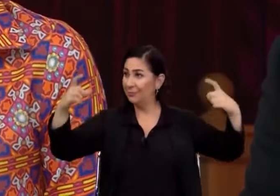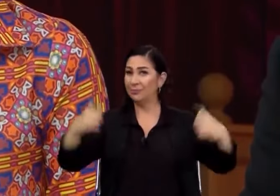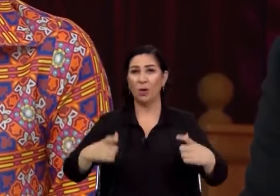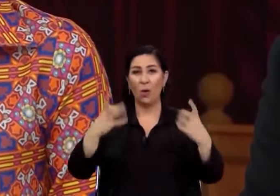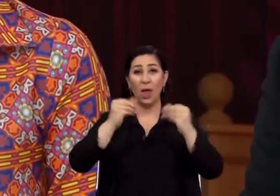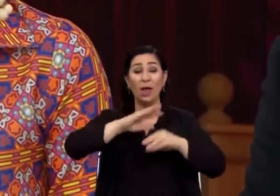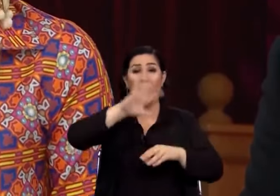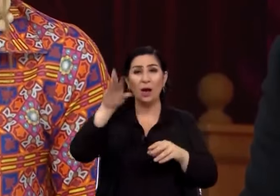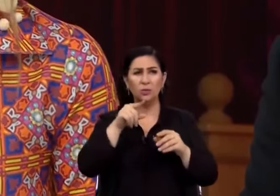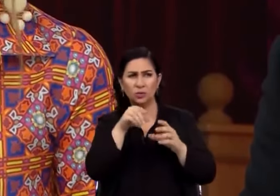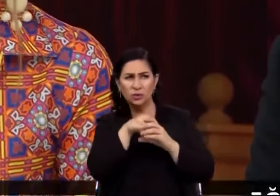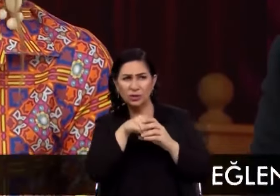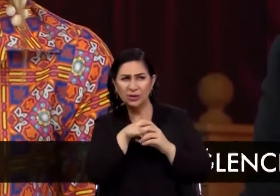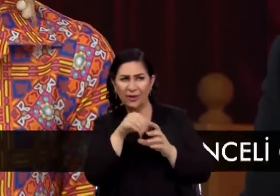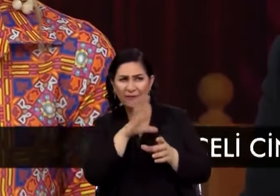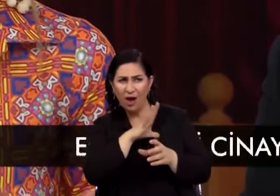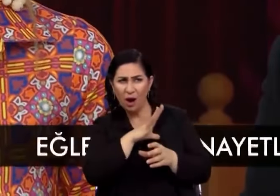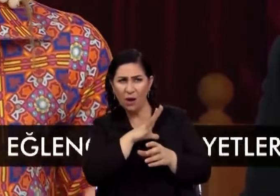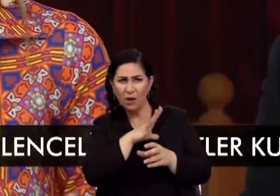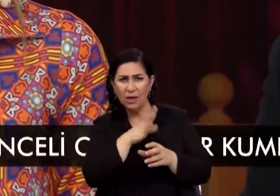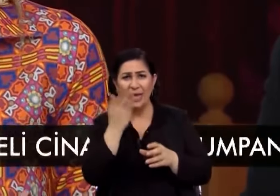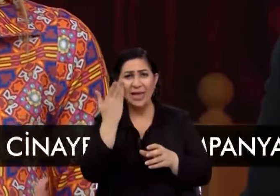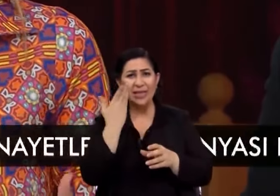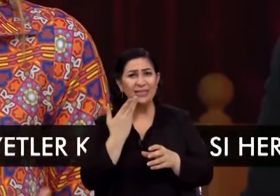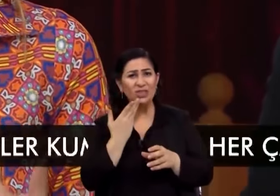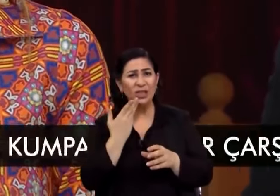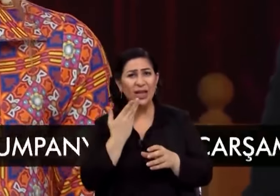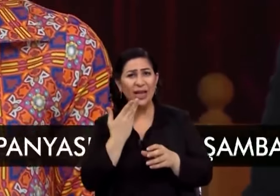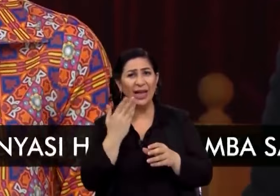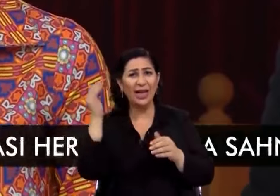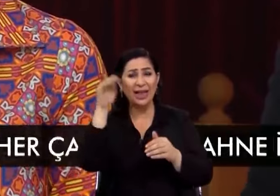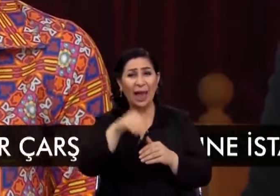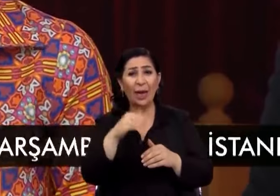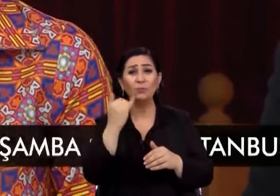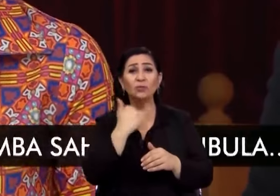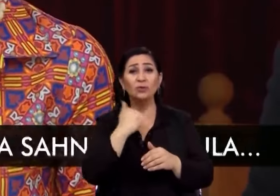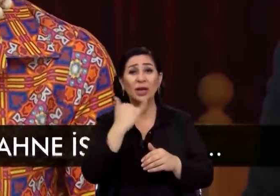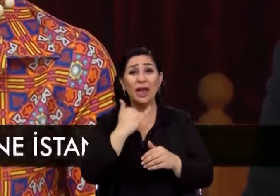o olayın içinde kalıyor izleyicilerin de gelen Müşterilerin de oyuna dahil olduğu